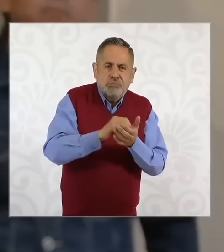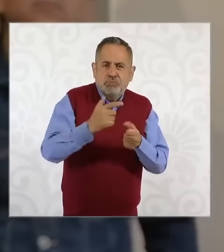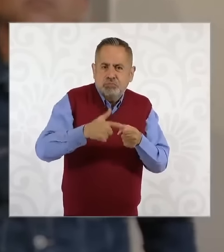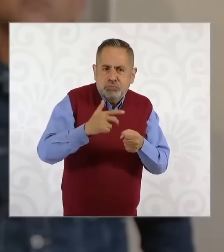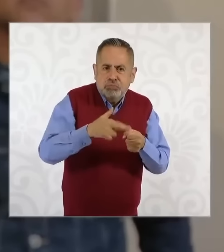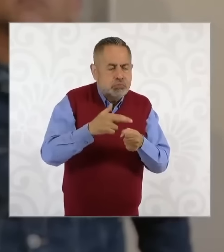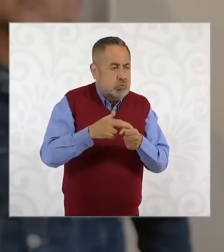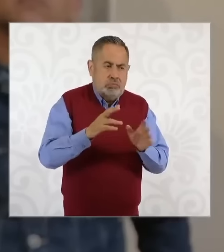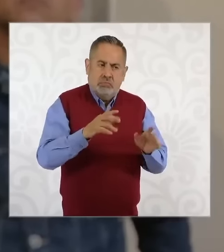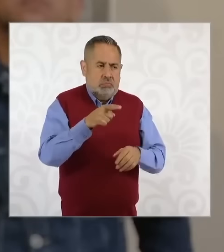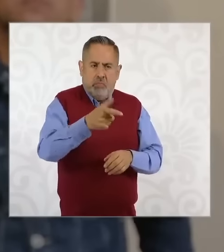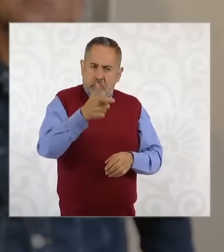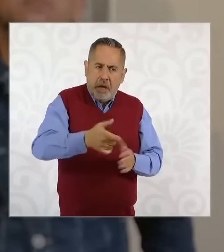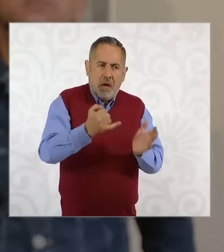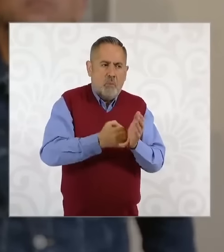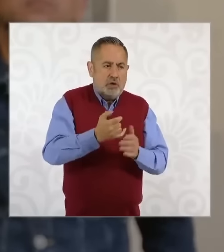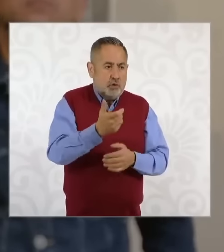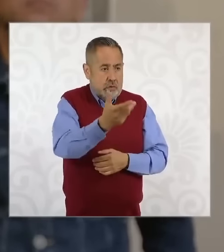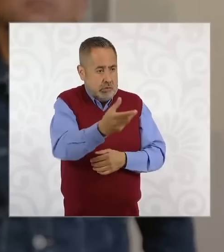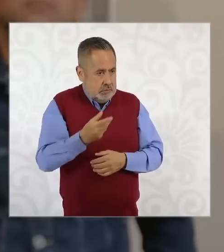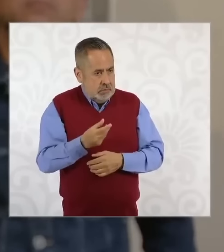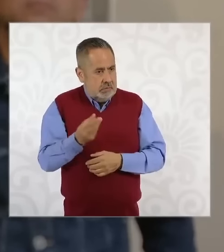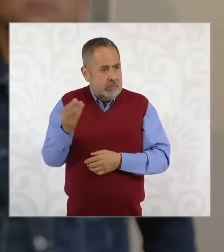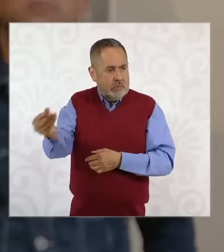principales responsables, aunque el principal responsable es quién los consume. Presidente,